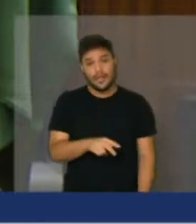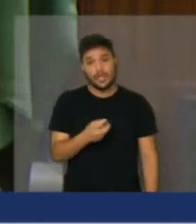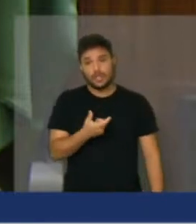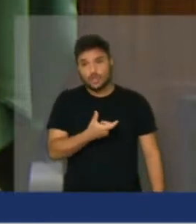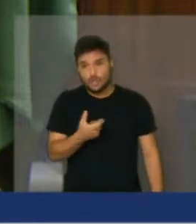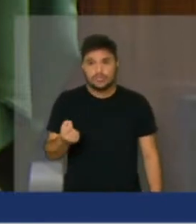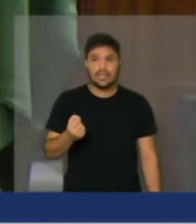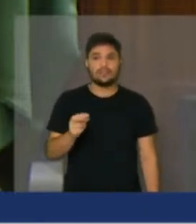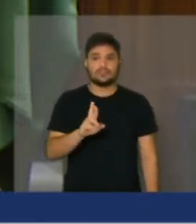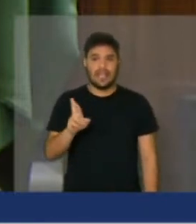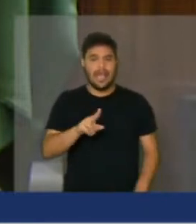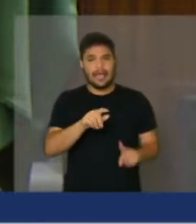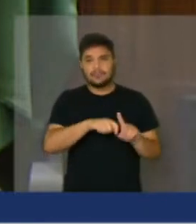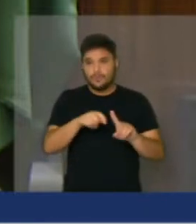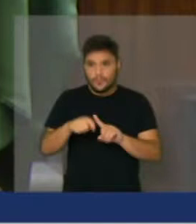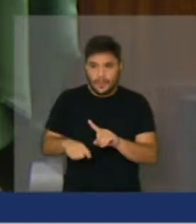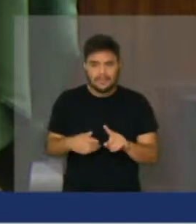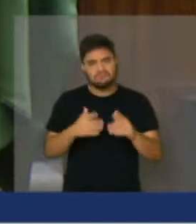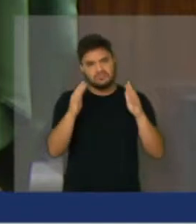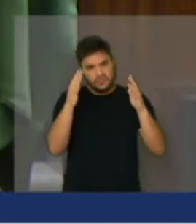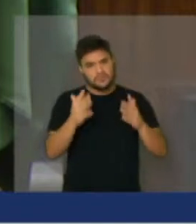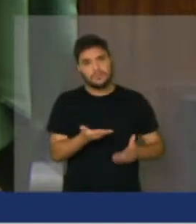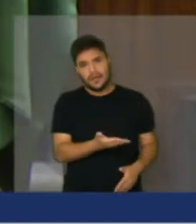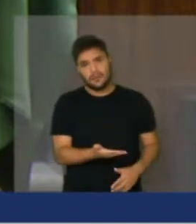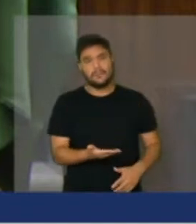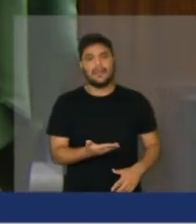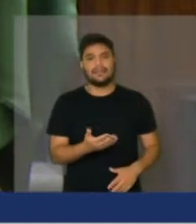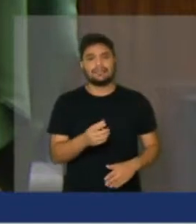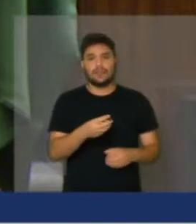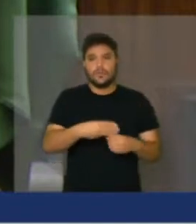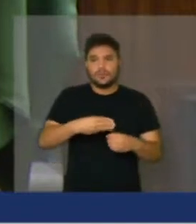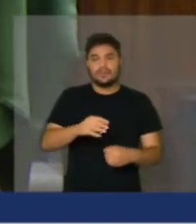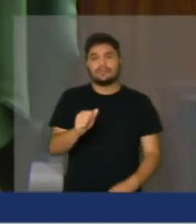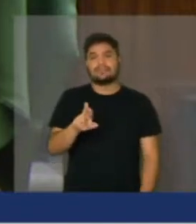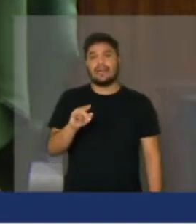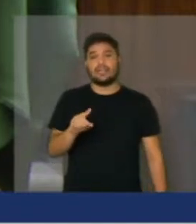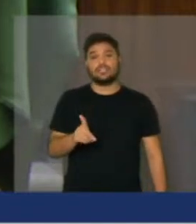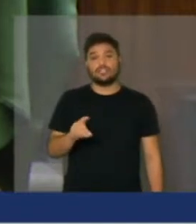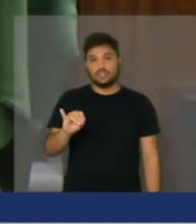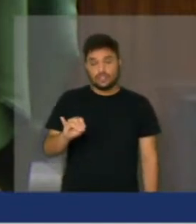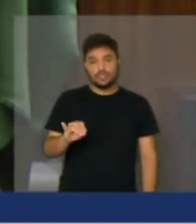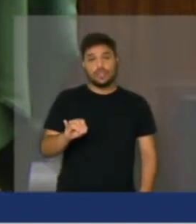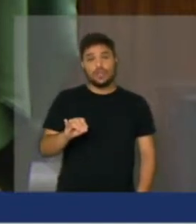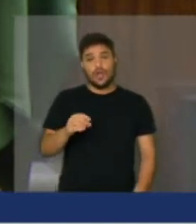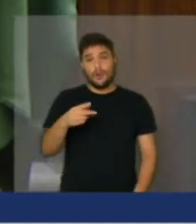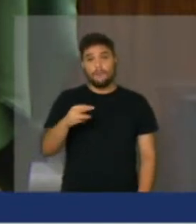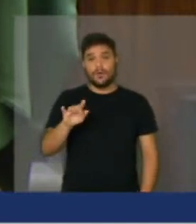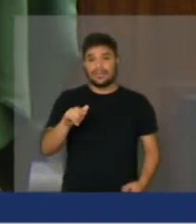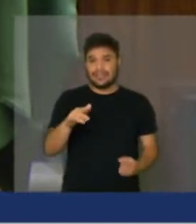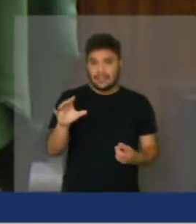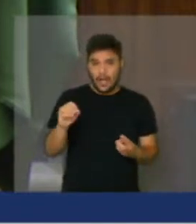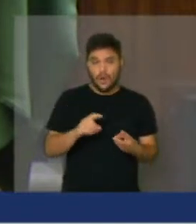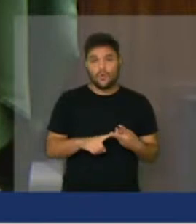PARABÉNS PARA O MUNICÍPIO DE SARANDI... MUNICÍPIO DE PONTO AO E MUNICÍPIO DE SANTA CECÍLIA DO SUL, GOSTARIA DE COLOCAR NA VOZ DO BRASIL,